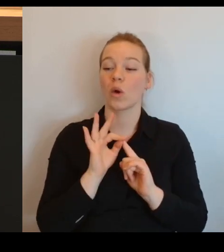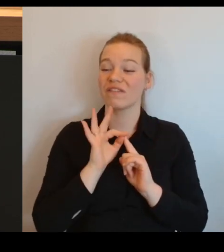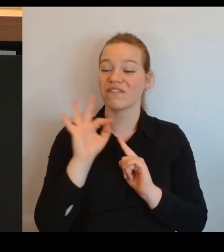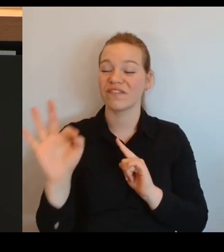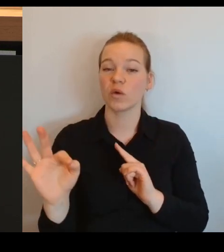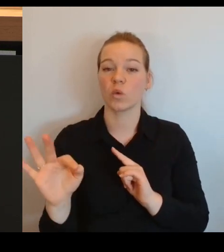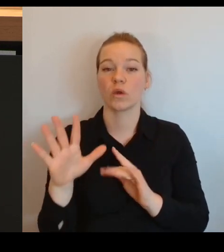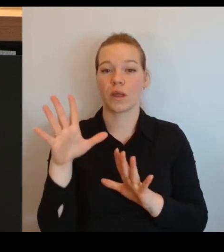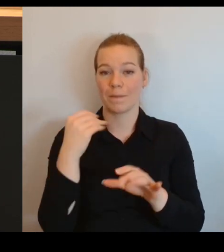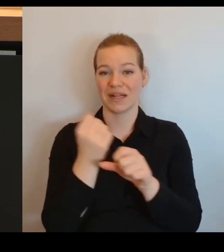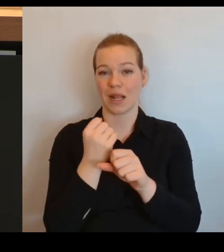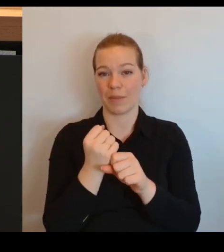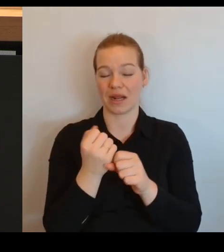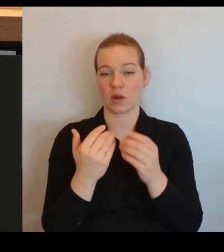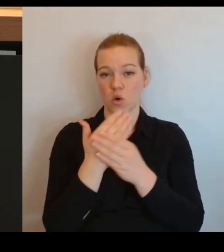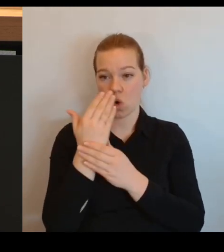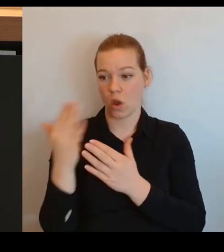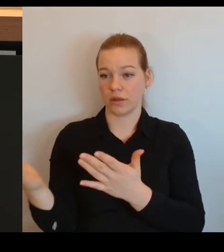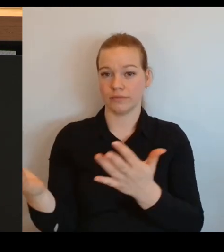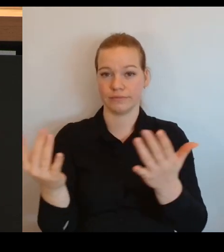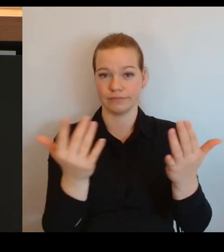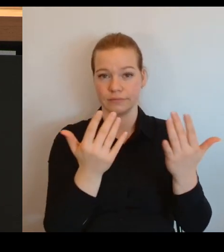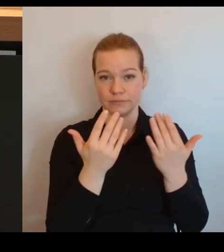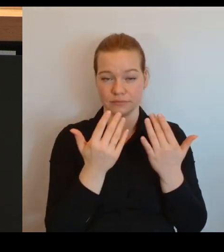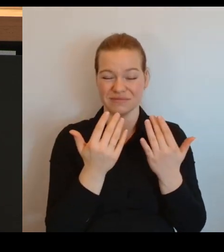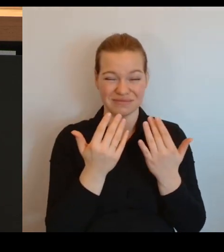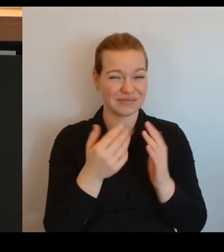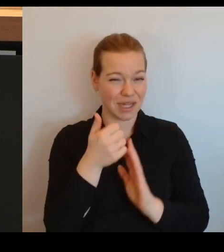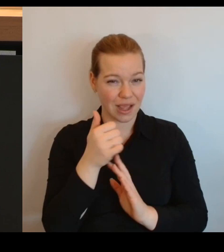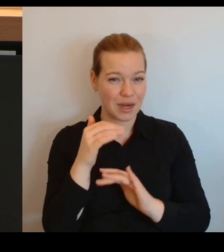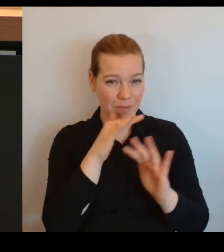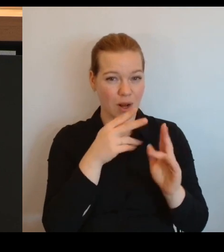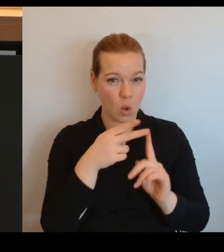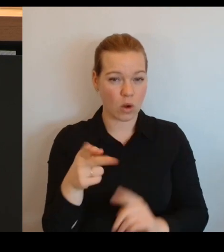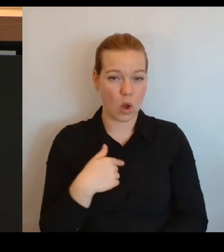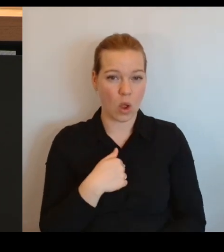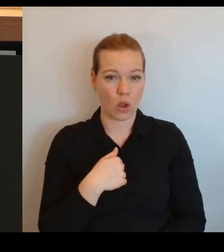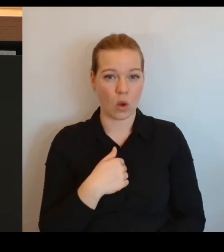haben mit der BVG, es ist nicht lange her verhandelt, dass es einen neuen weiteren Ausbildungsstandort Ost gibt.